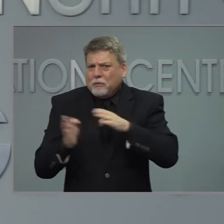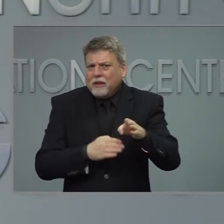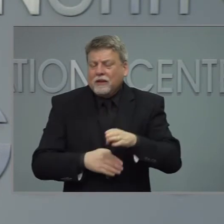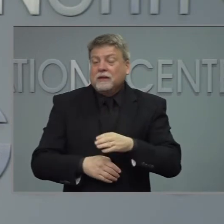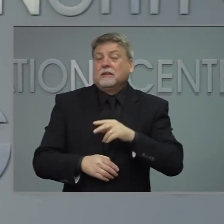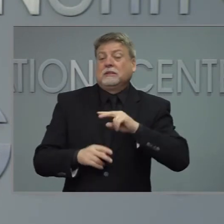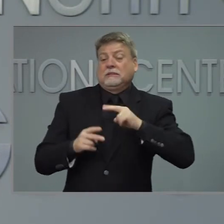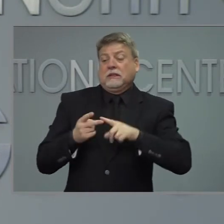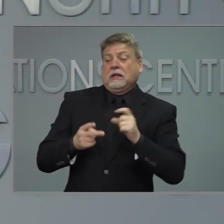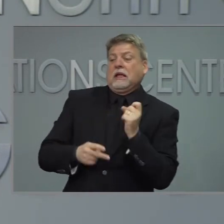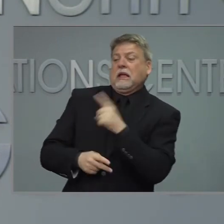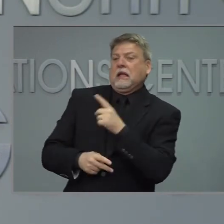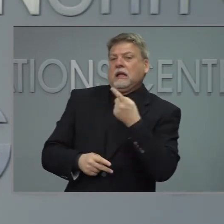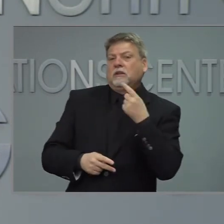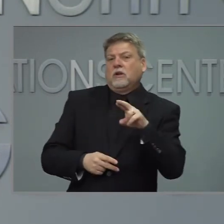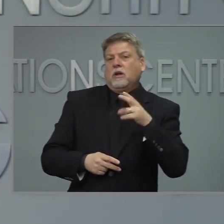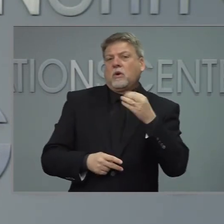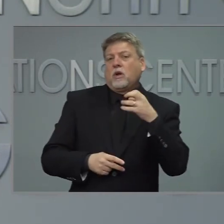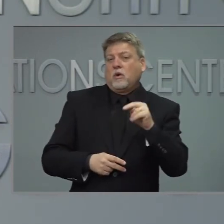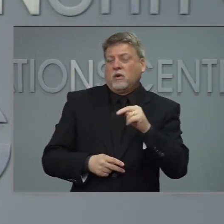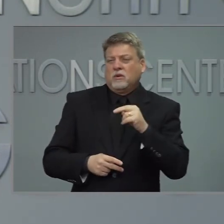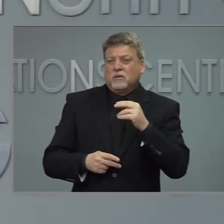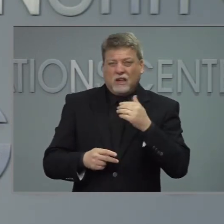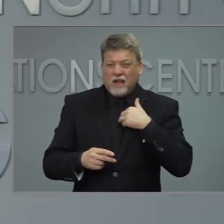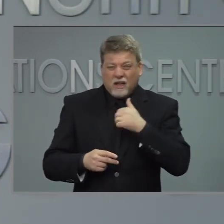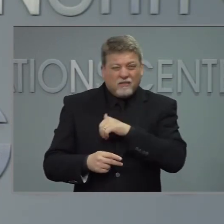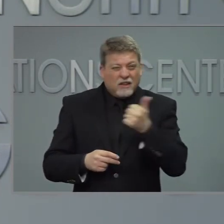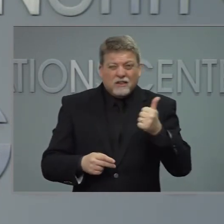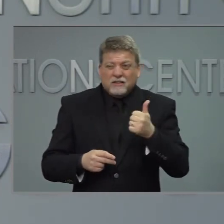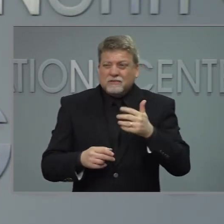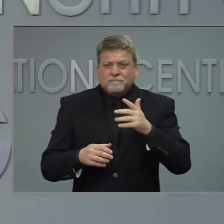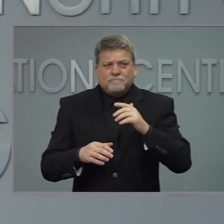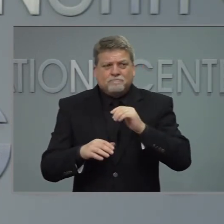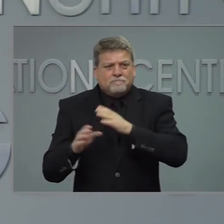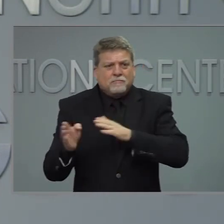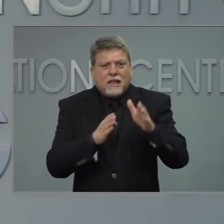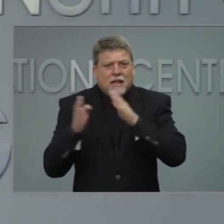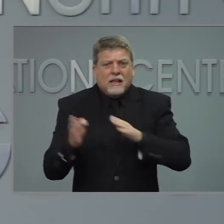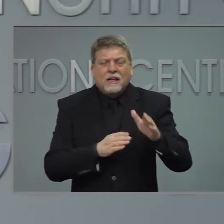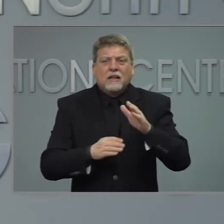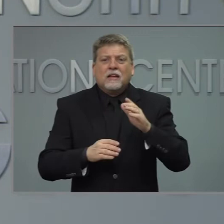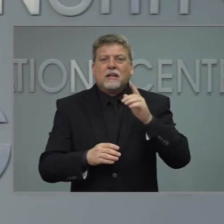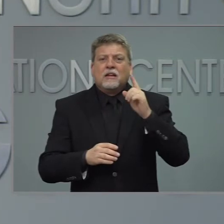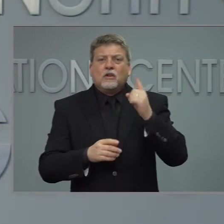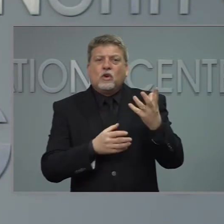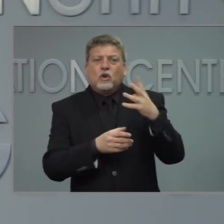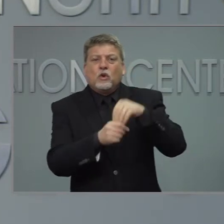está pensando en que lo como en y en la doctora como en sí, ya ya.